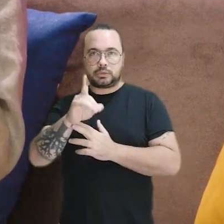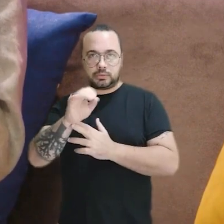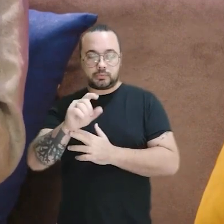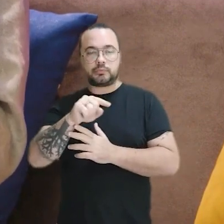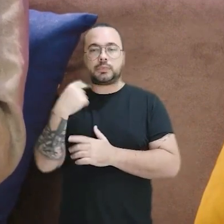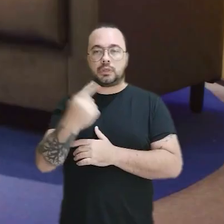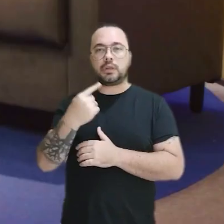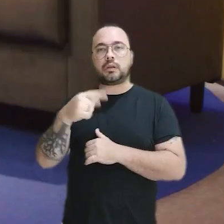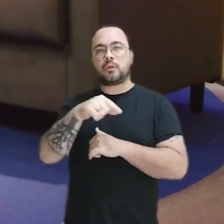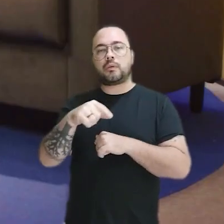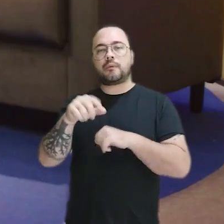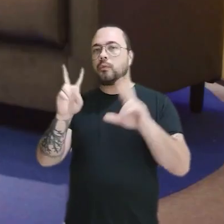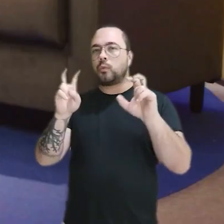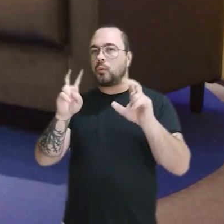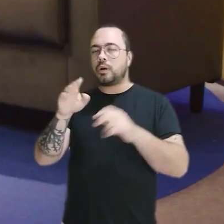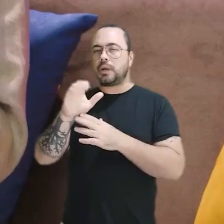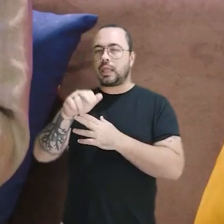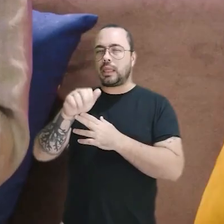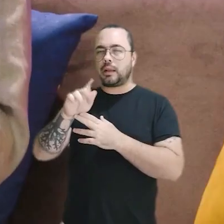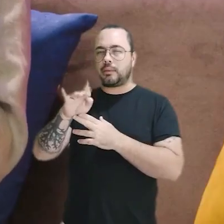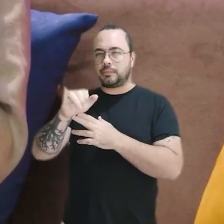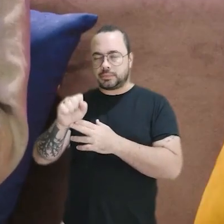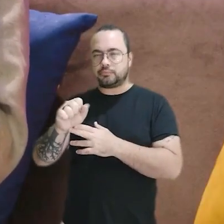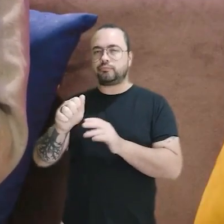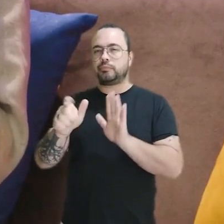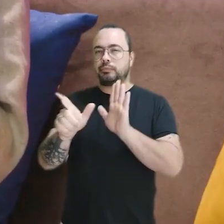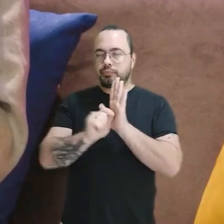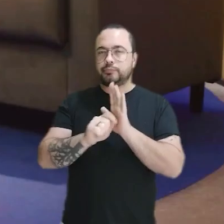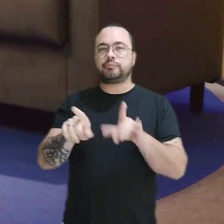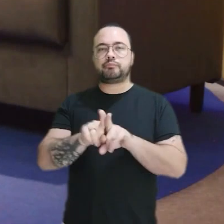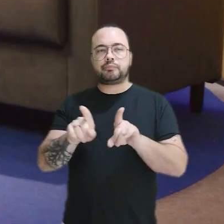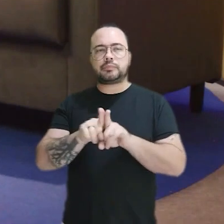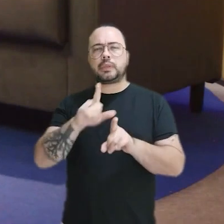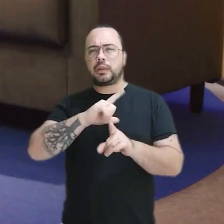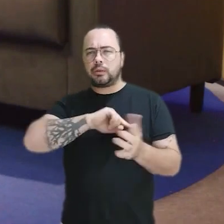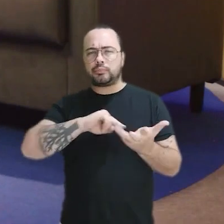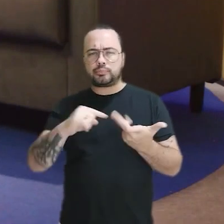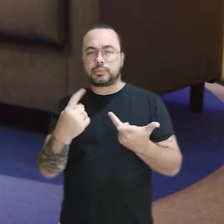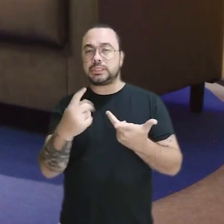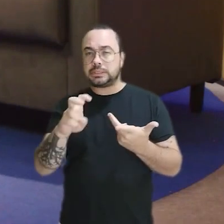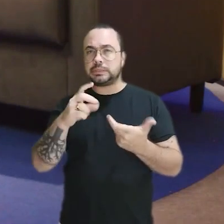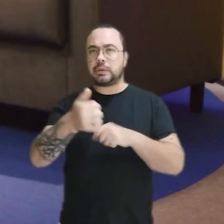de cannabis. Tem o "Atacadão", que são 15 comediantes no mesmo show, mas tem muita coisa que... Que a gente tenta uma vez só